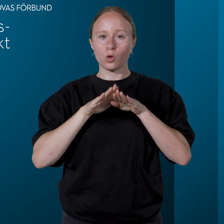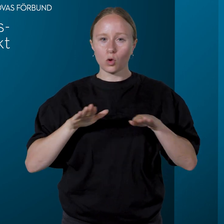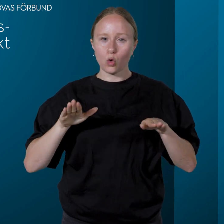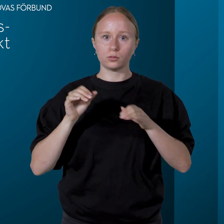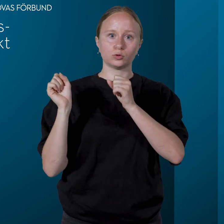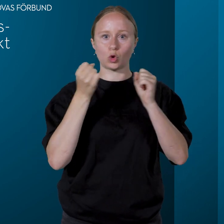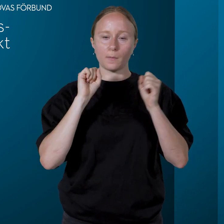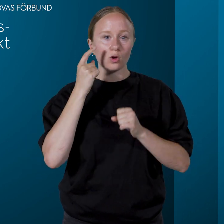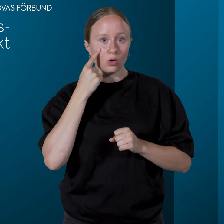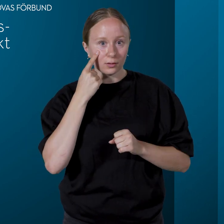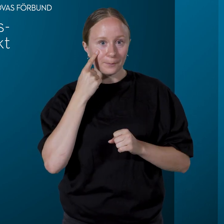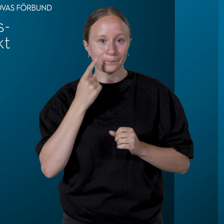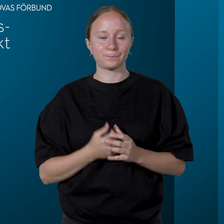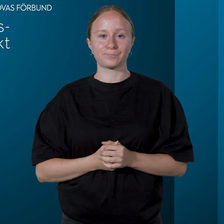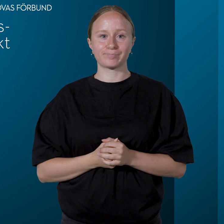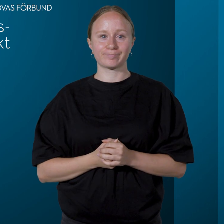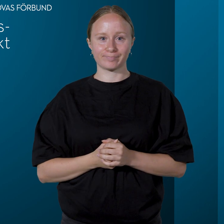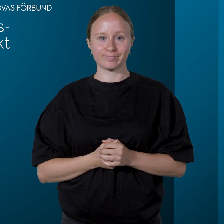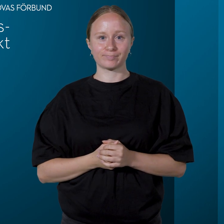(Lugnet i stormens öga) som bästa verk.